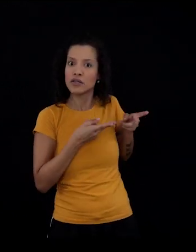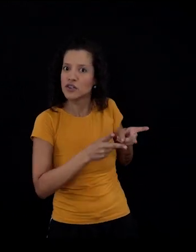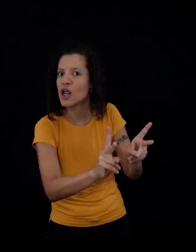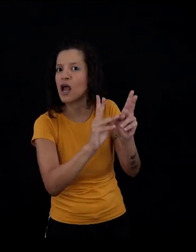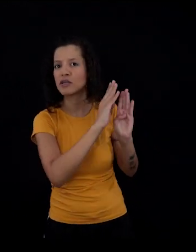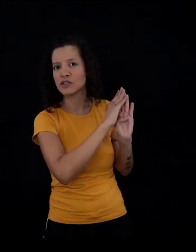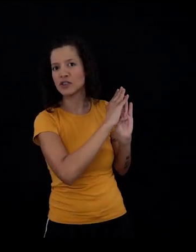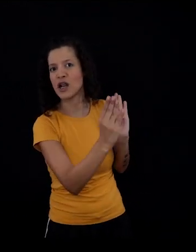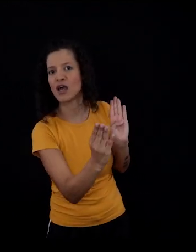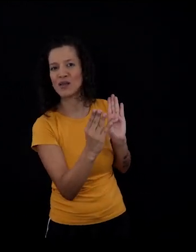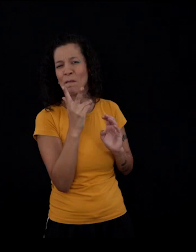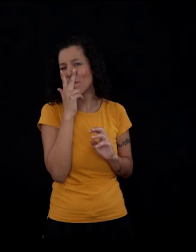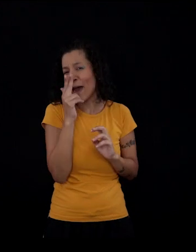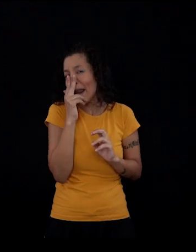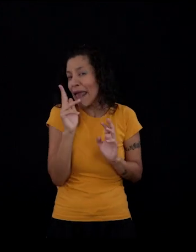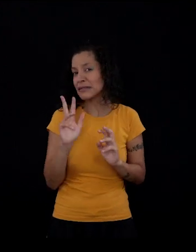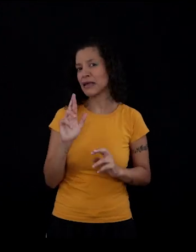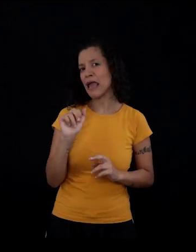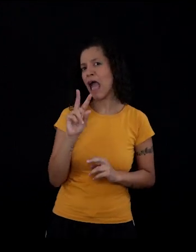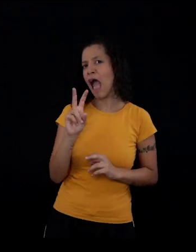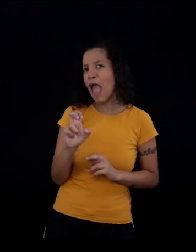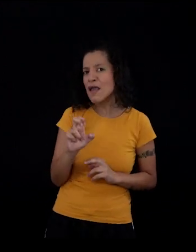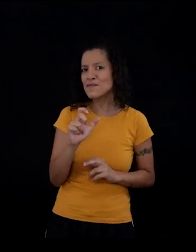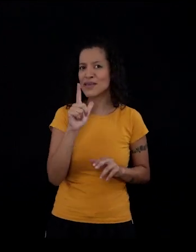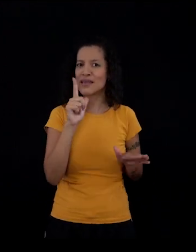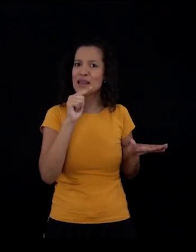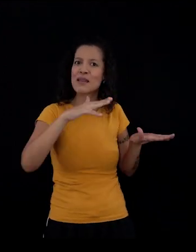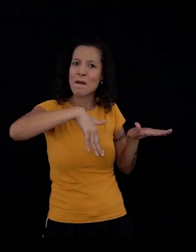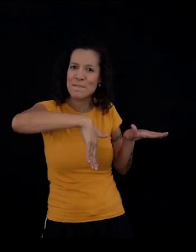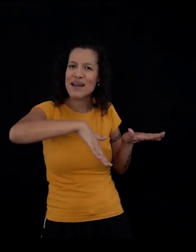É meio que uma rave, rave de praia.